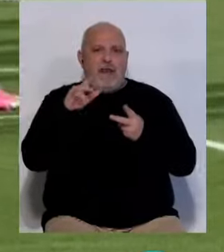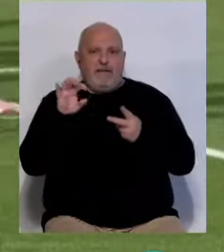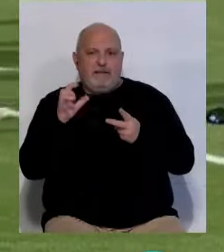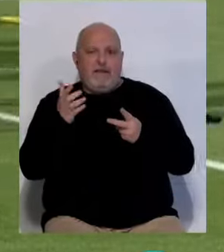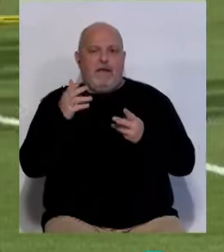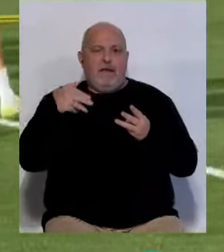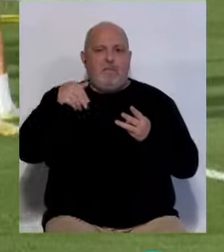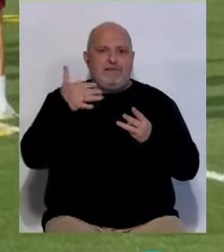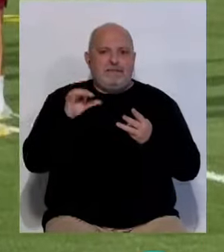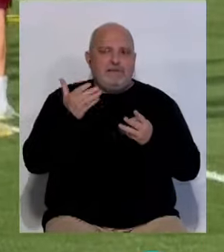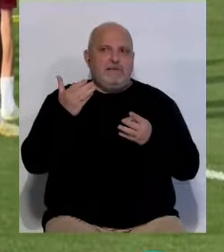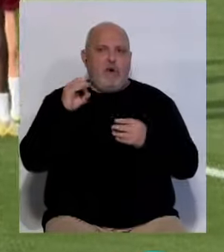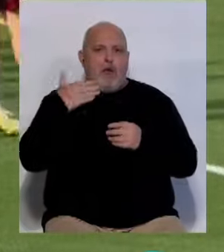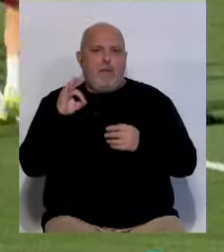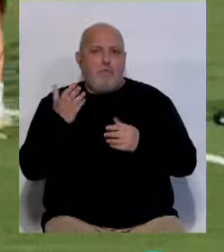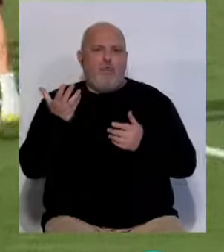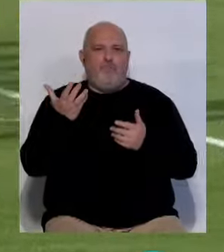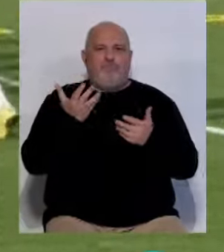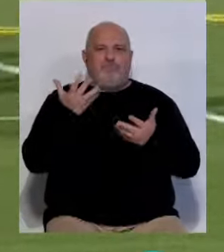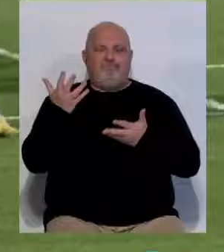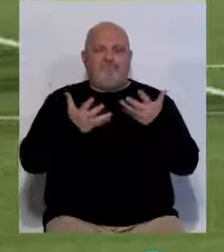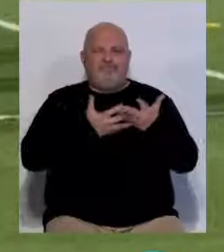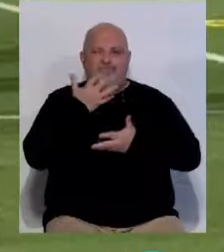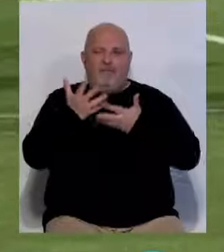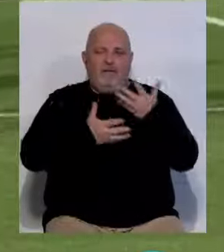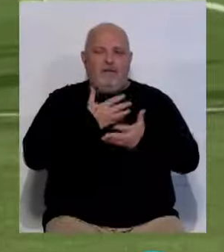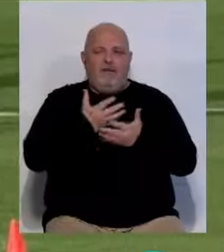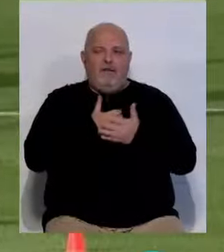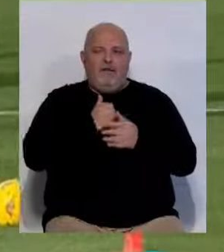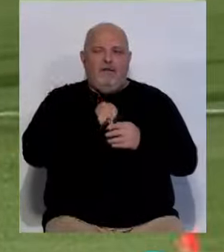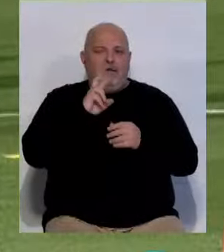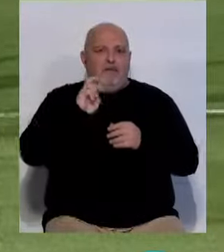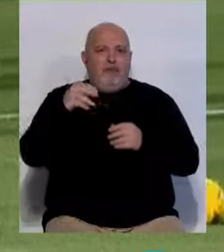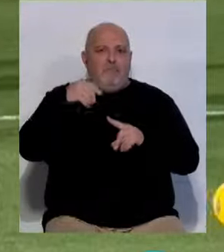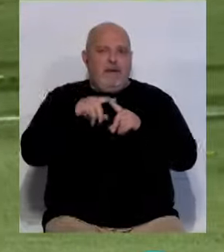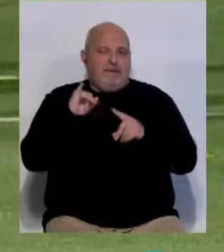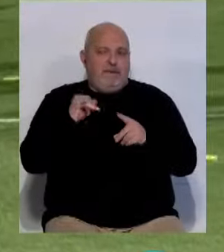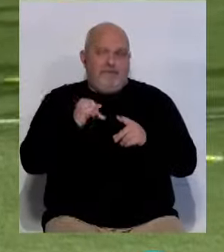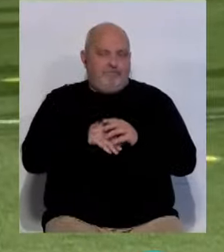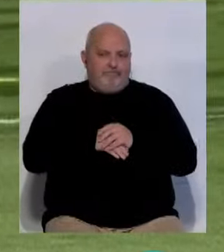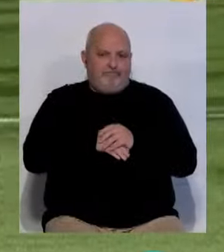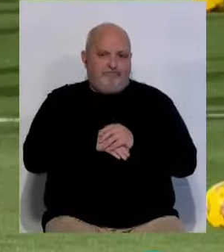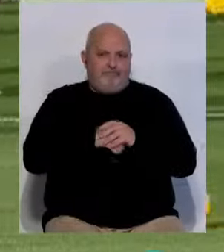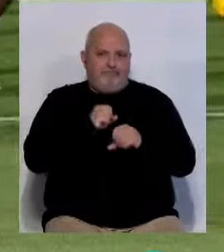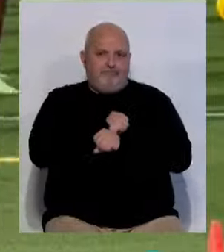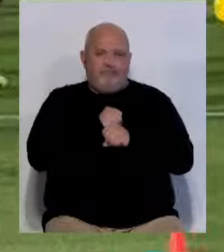maí campo he perdido un poco la esperanza con con Mai Gómez Pero bueno vamos a ver también Aquí lo